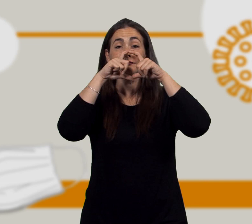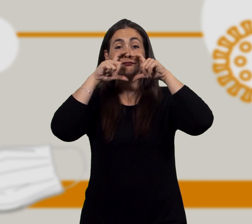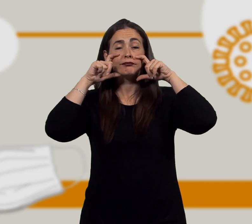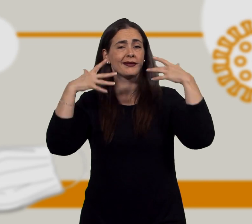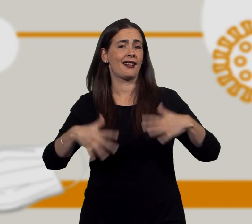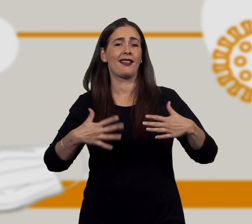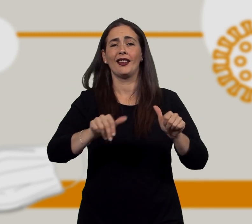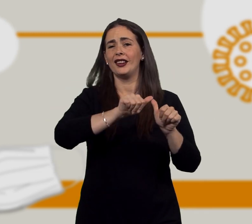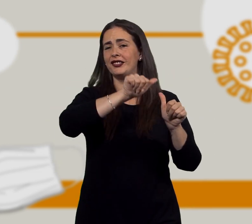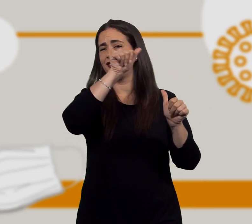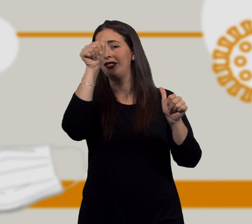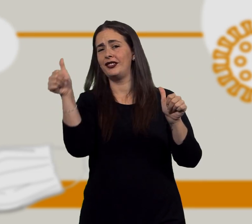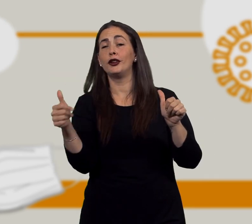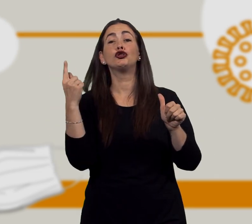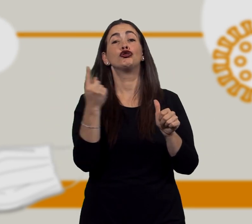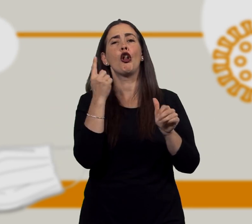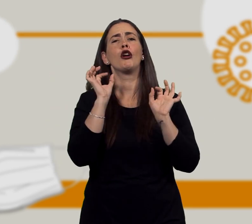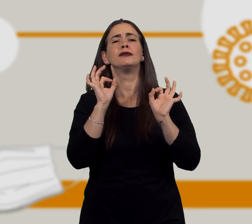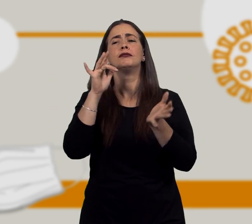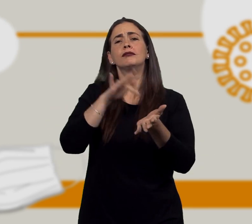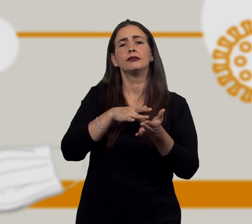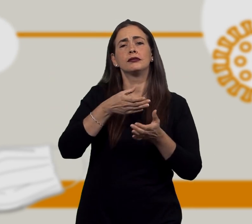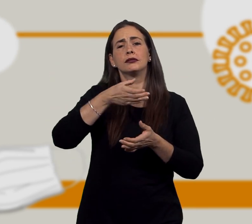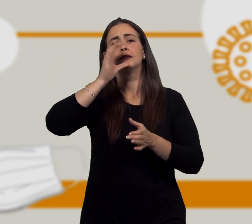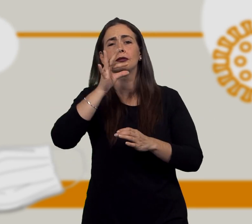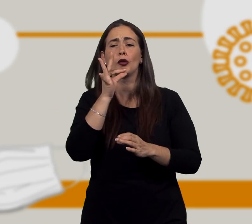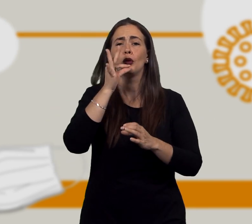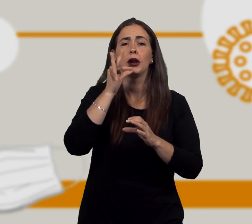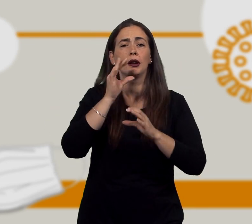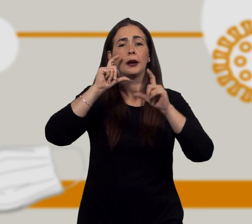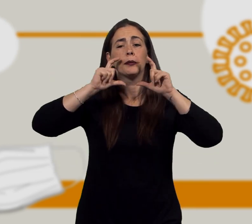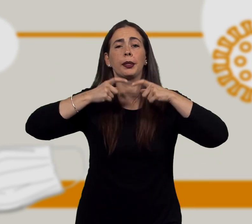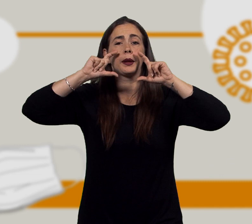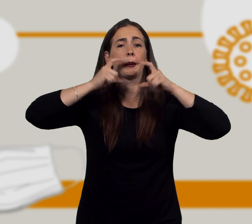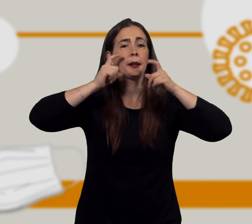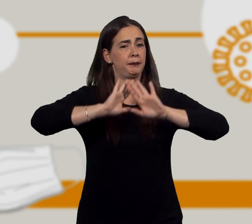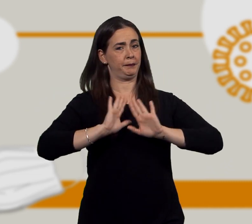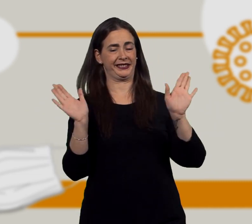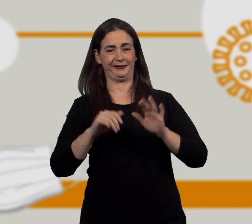Mascareta obligatòria en tot moment, excepte puntualment quan es beu.